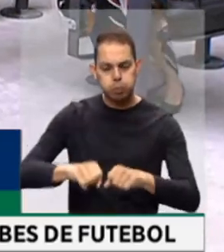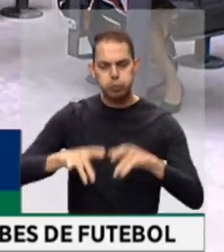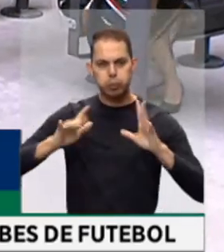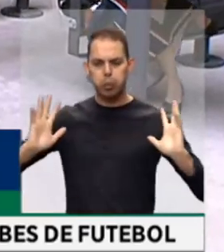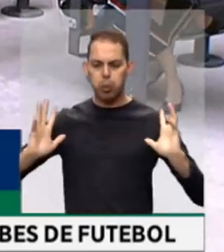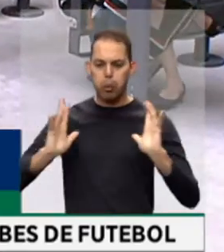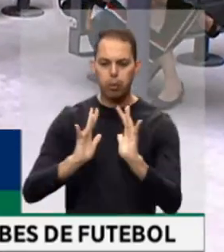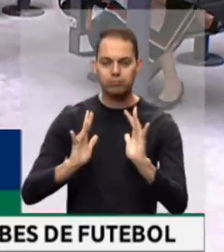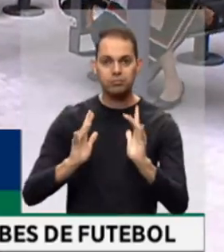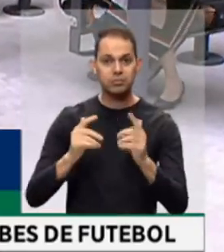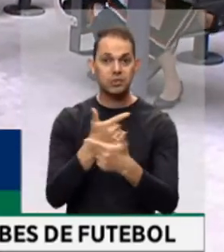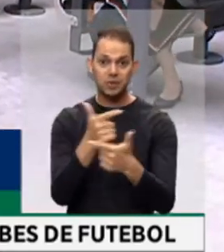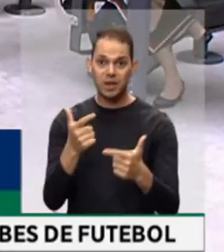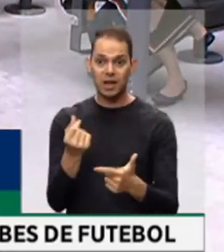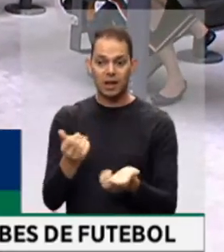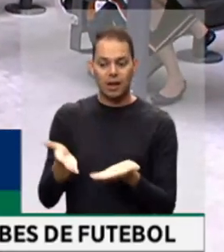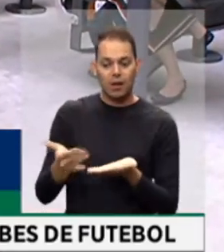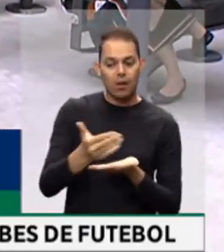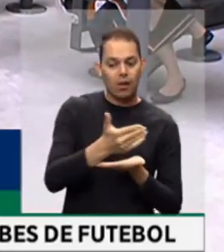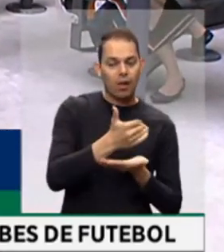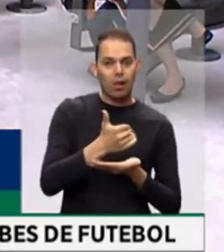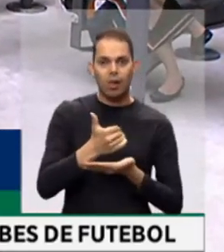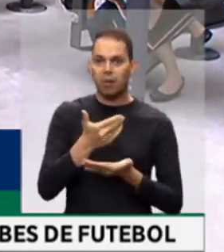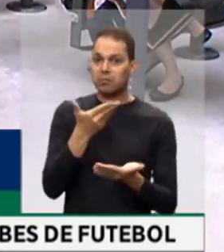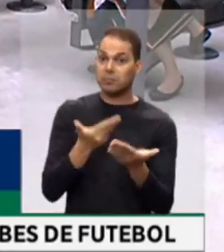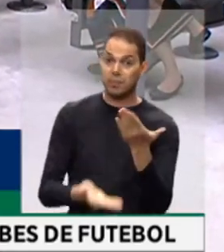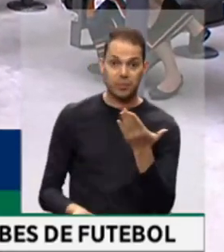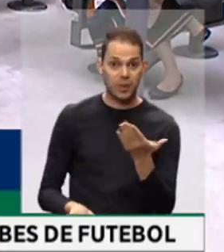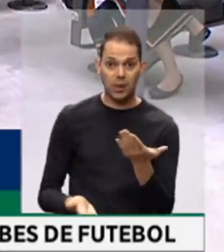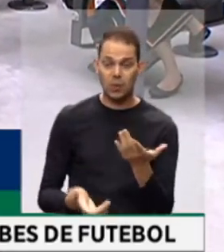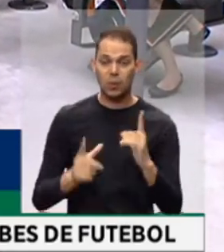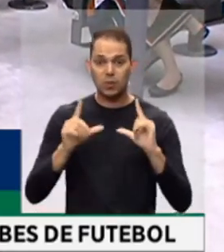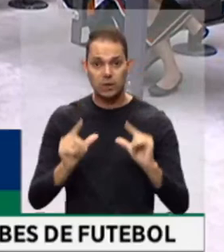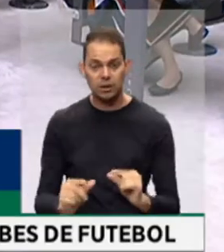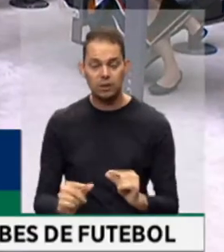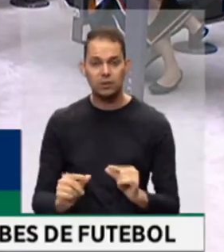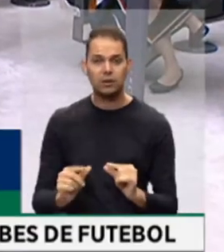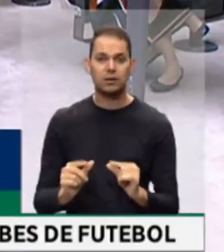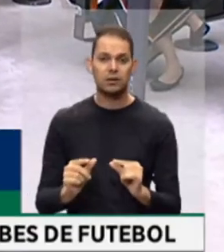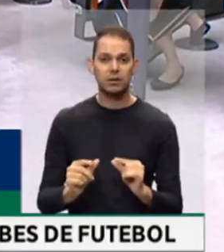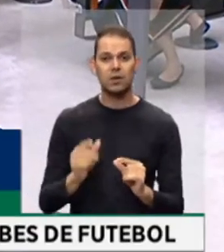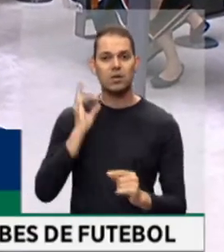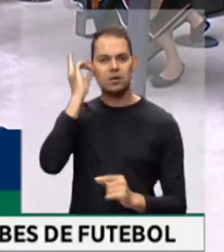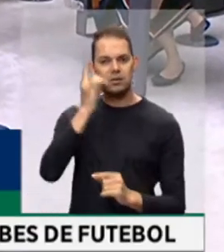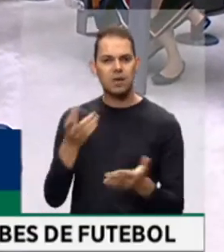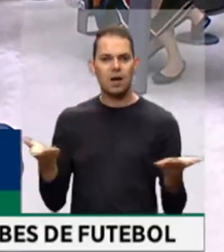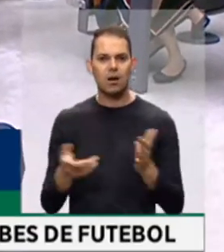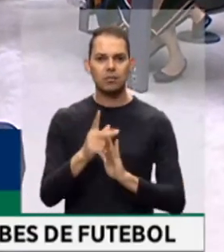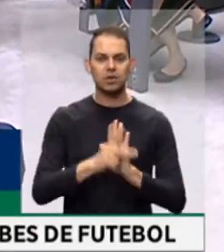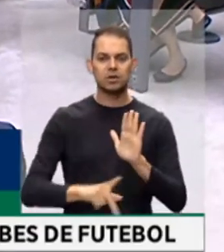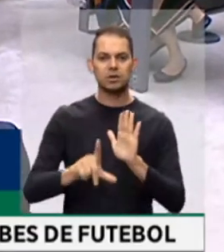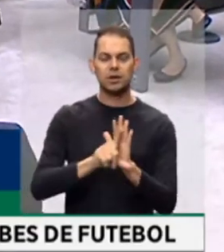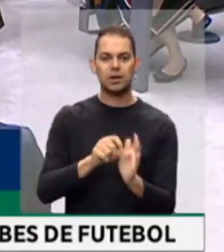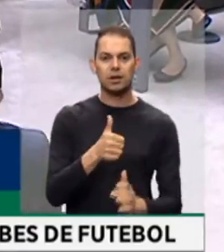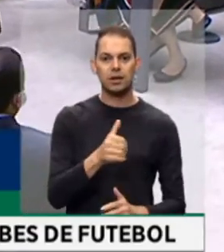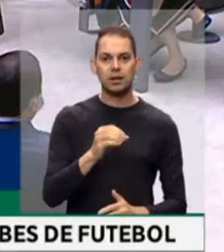DA PANDEMIA, COMO NÃO TEM PÚBLICOS NOS ESTÁDIOS A ARRECADAÇÃO DOS TIMES CAÍRAM ENTÃO... A ARRECADAÇÃO CAIU, MELHOR DIZENDO. E AÍ OS DEPUTADOS,